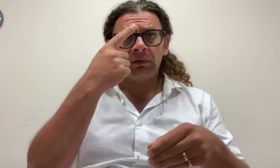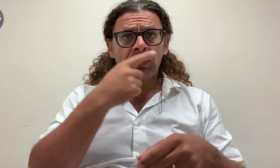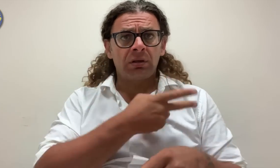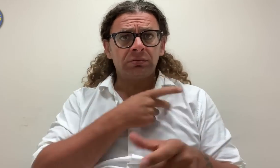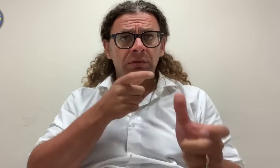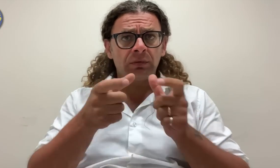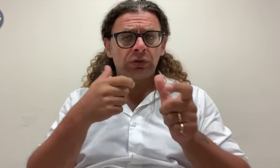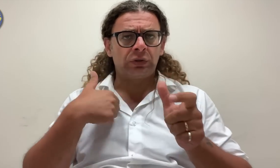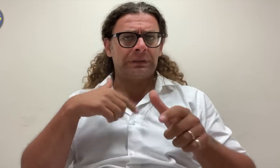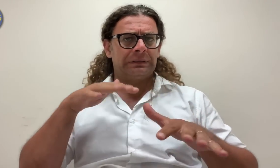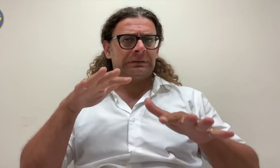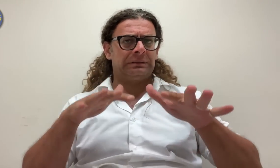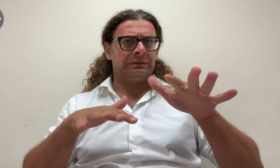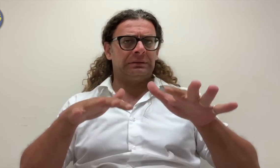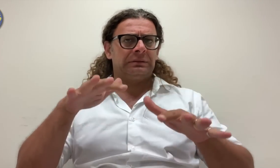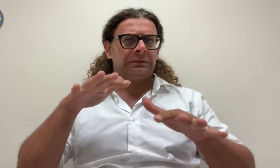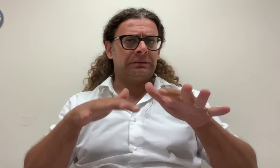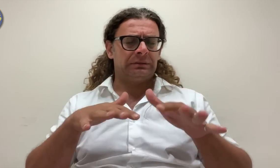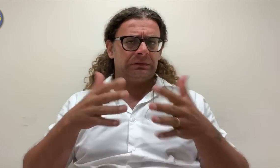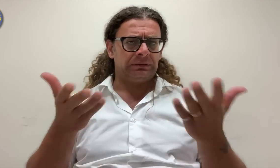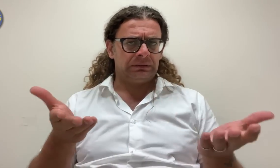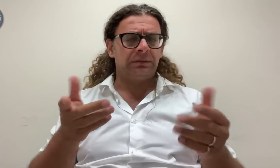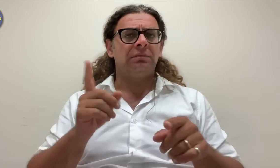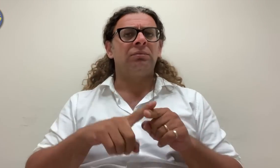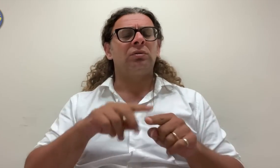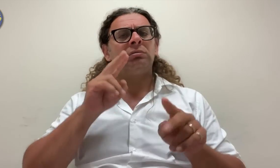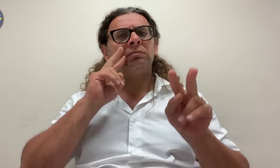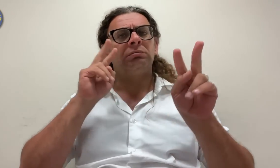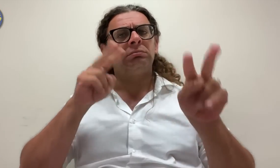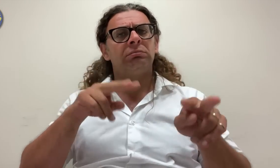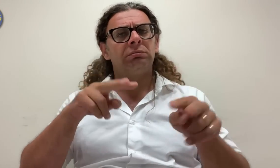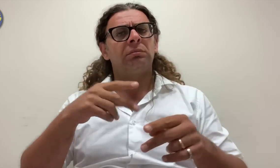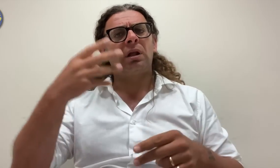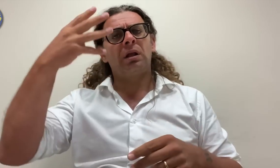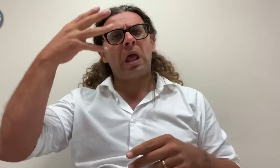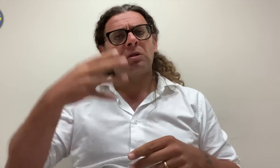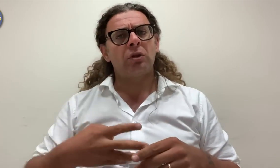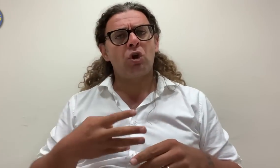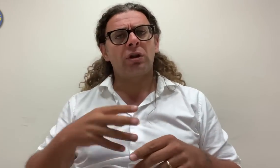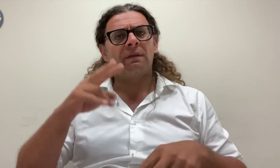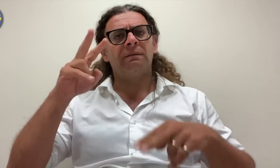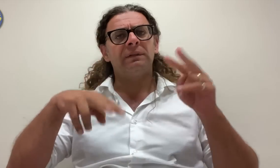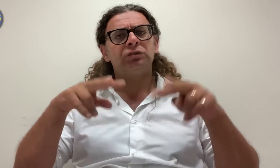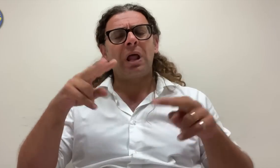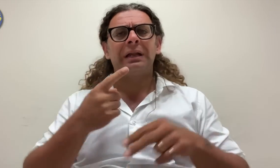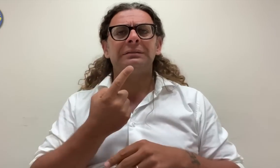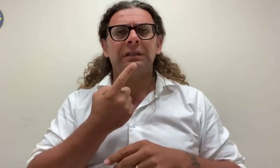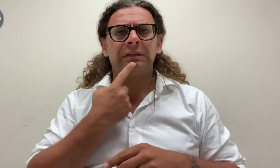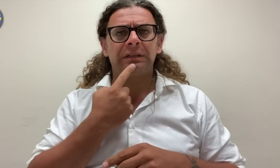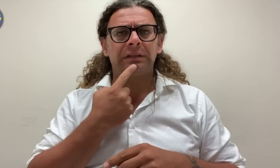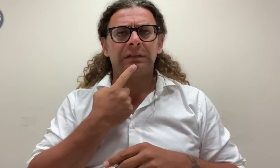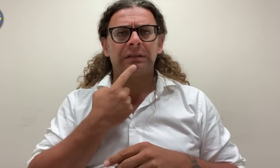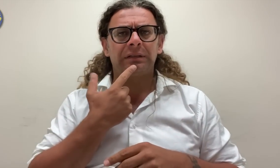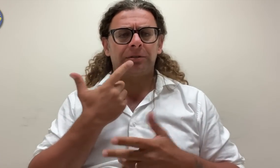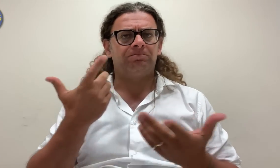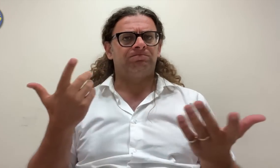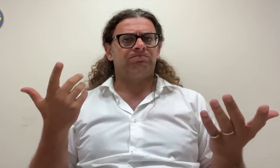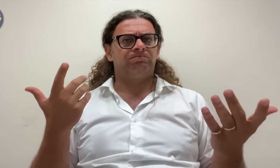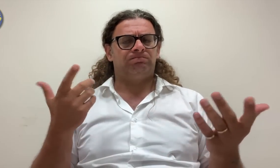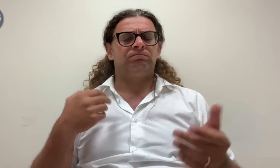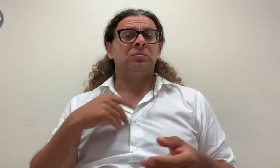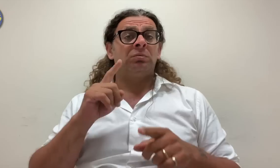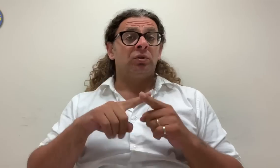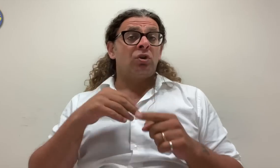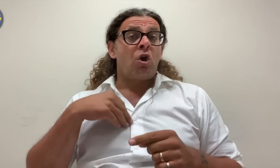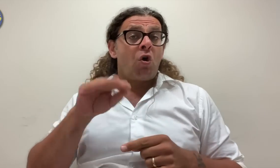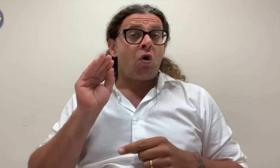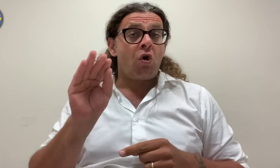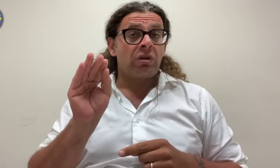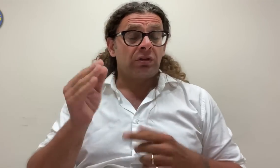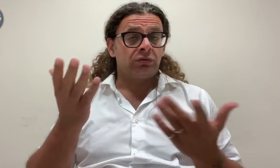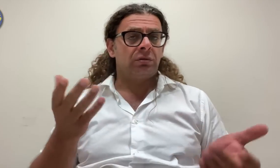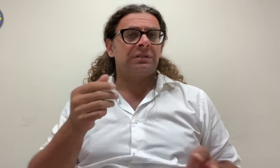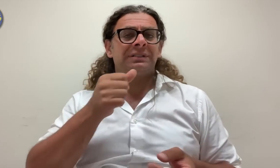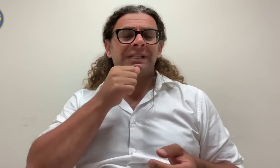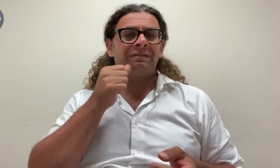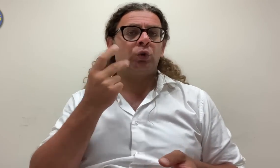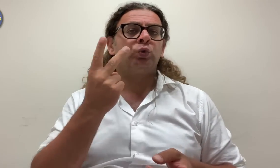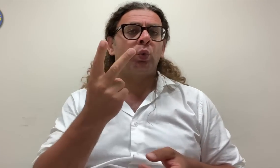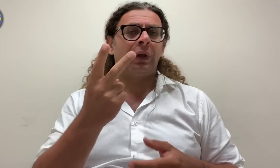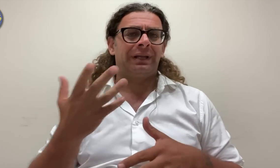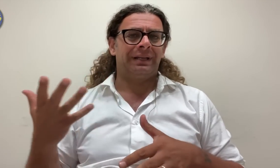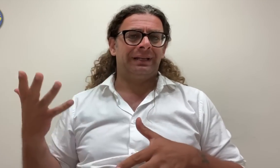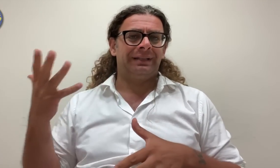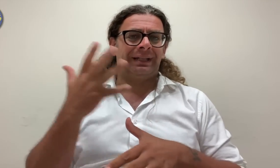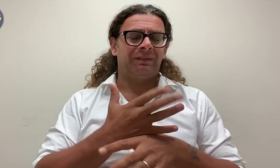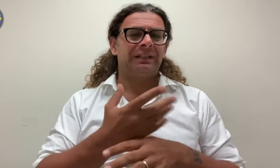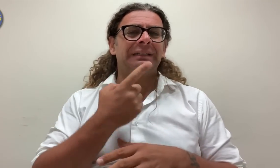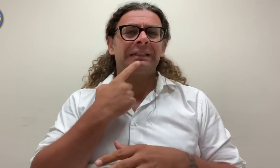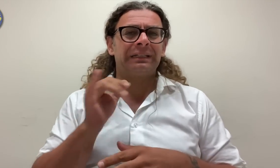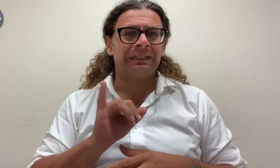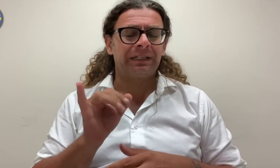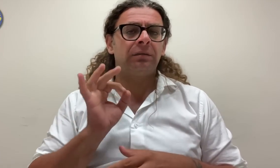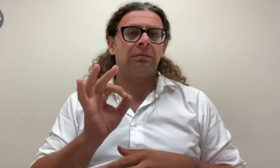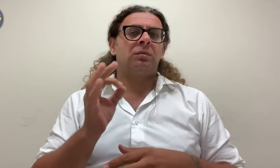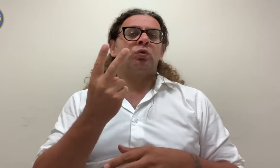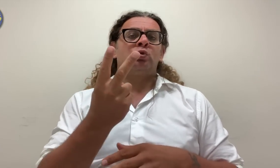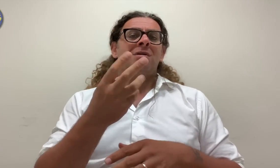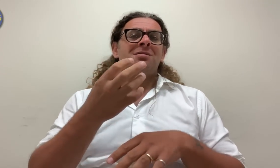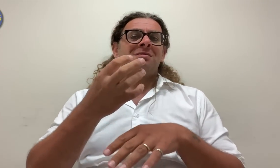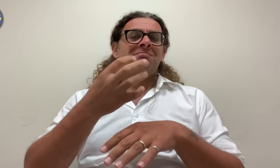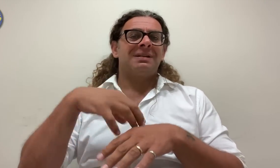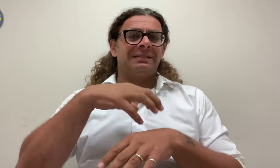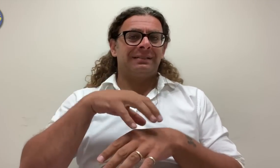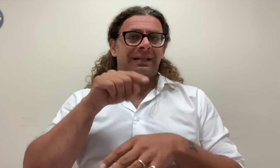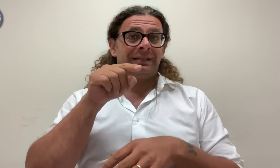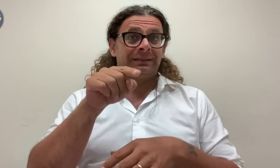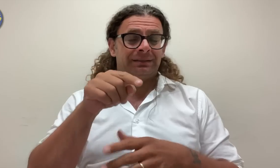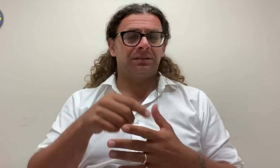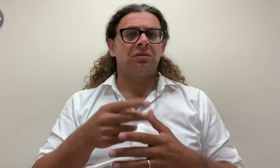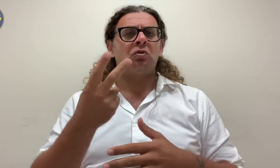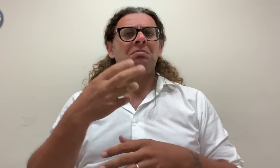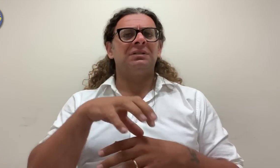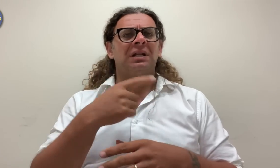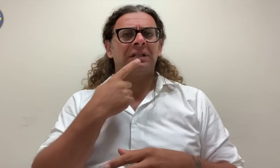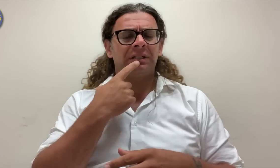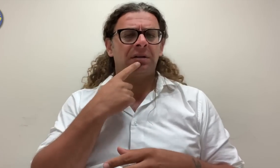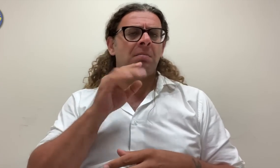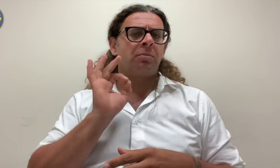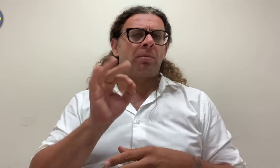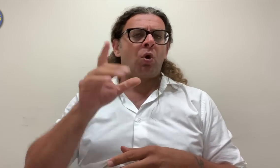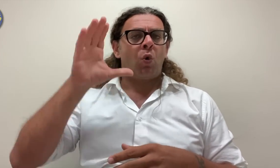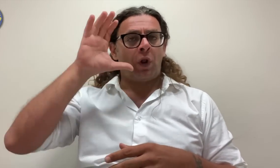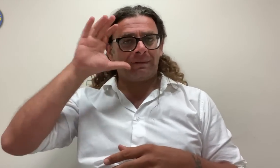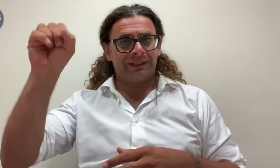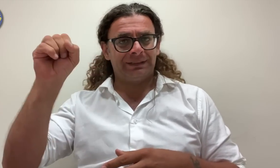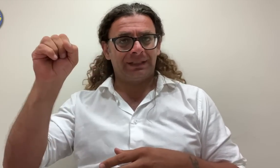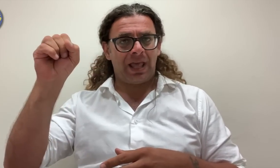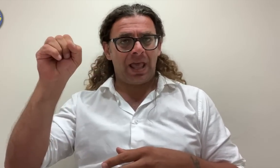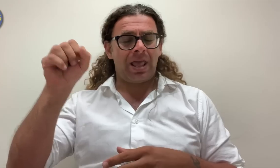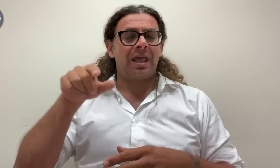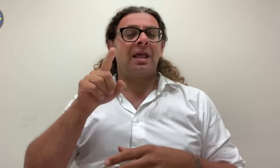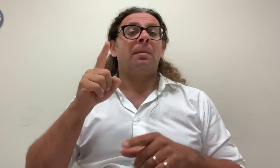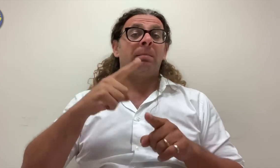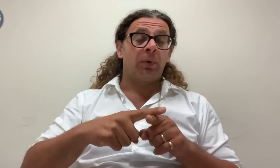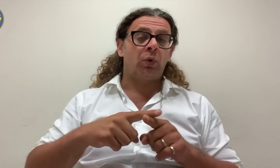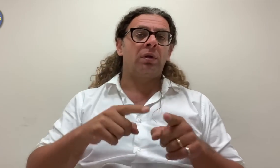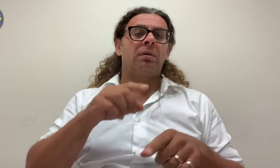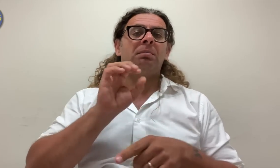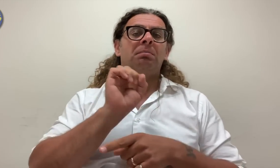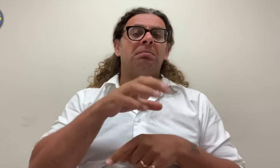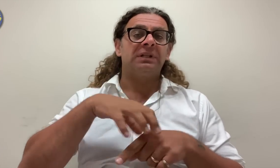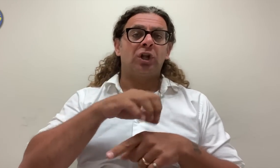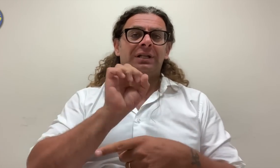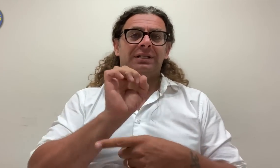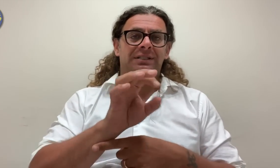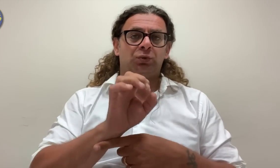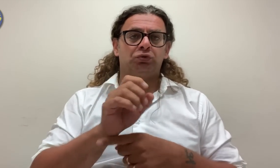Inoltre, quale ente dovrebbe essere deputato a vigilare sulle graduatorie? L’ENS ha richiesto l’intervento di due Ministeri, il Ministero dell’Università e della Ricerca e